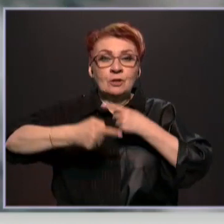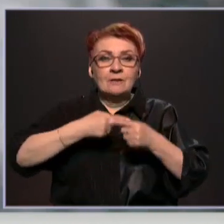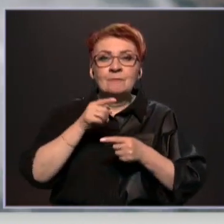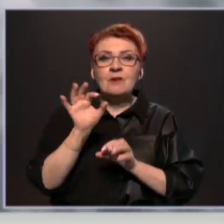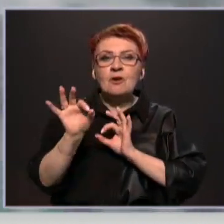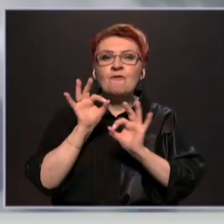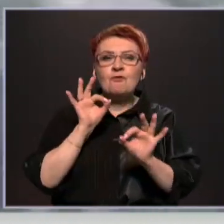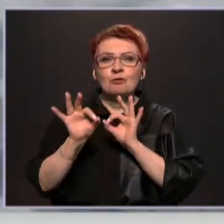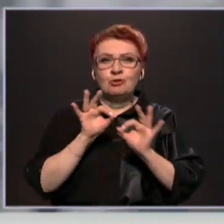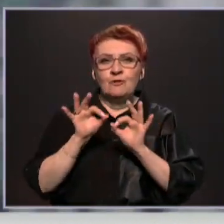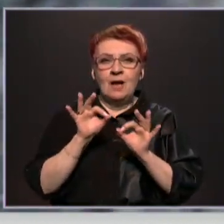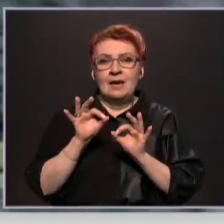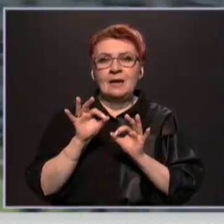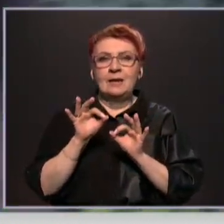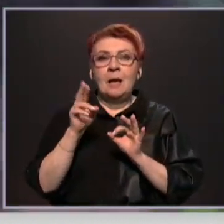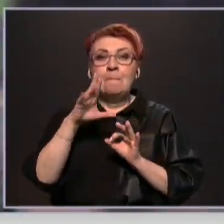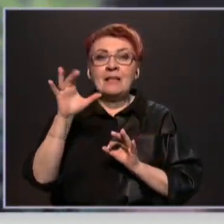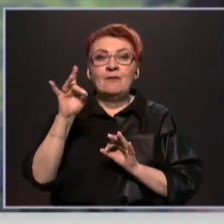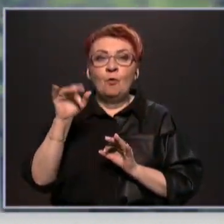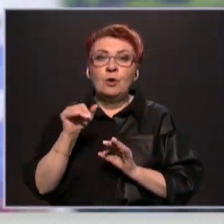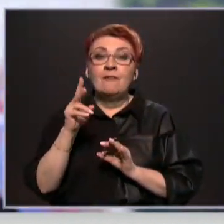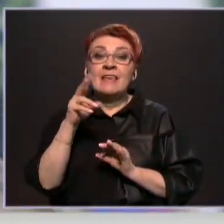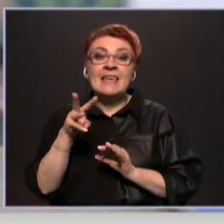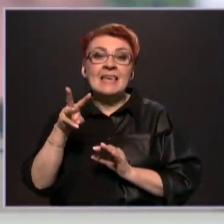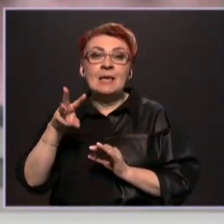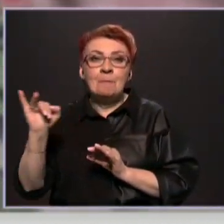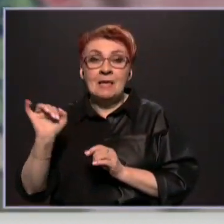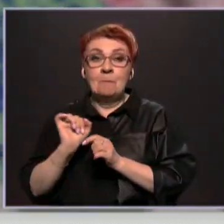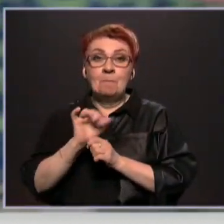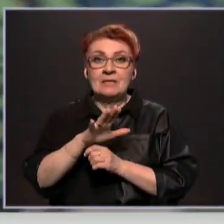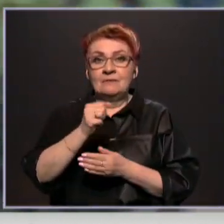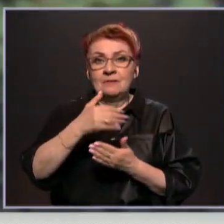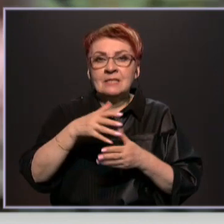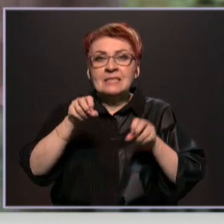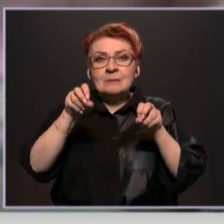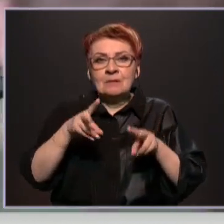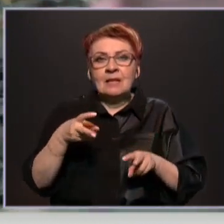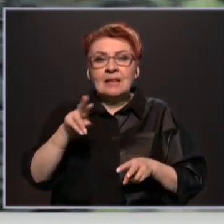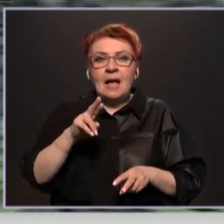в мастерской подборе соловецкого монастыря в Кеми и прислали в столицу специально для росгвардейцев